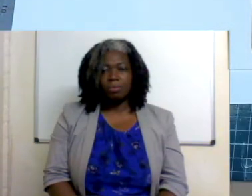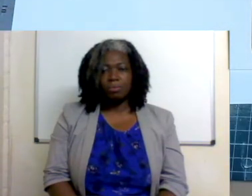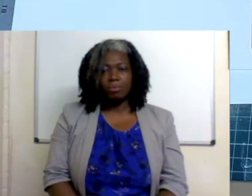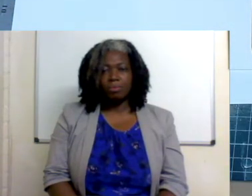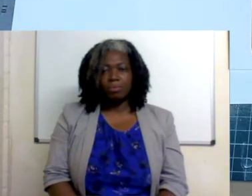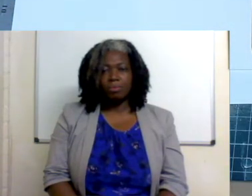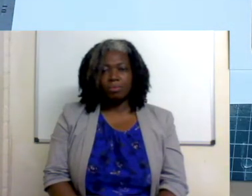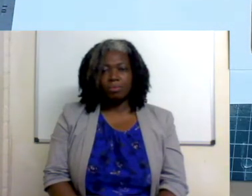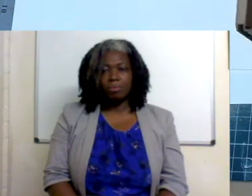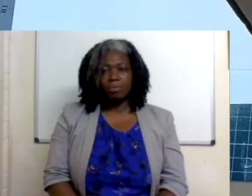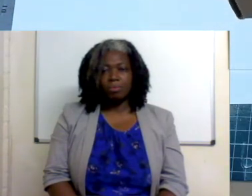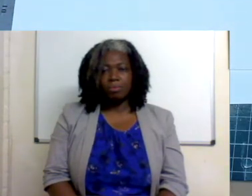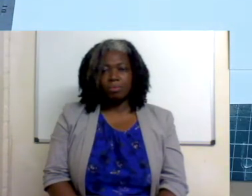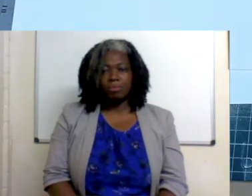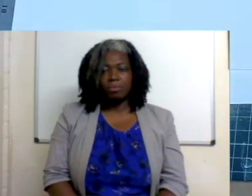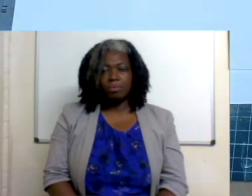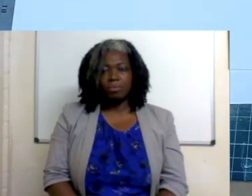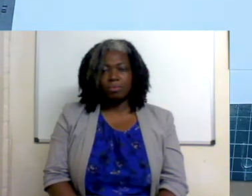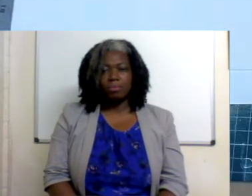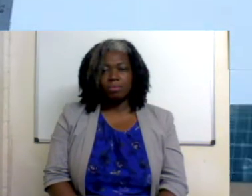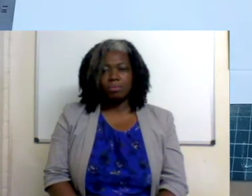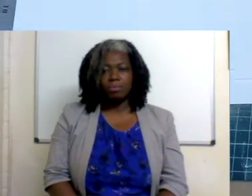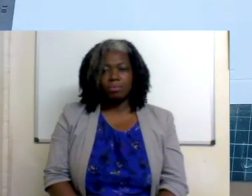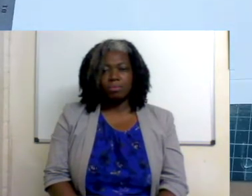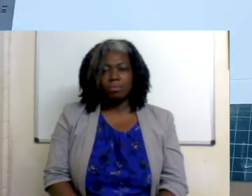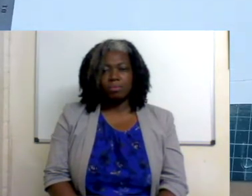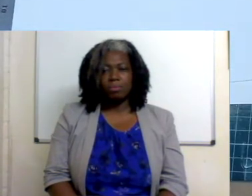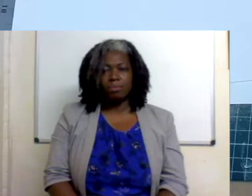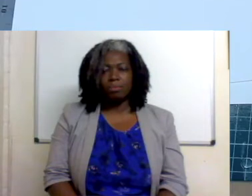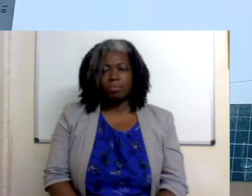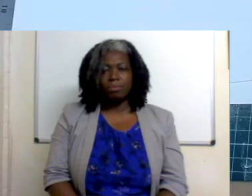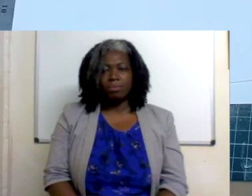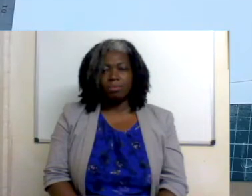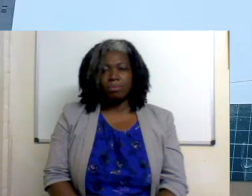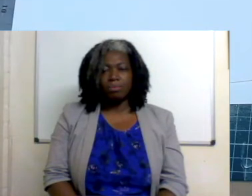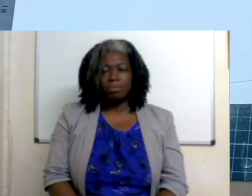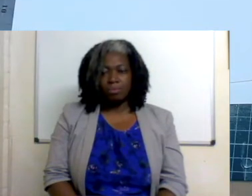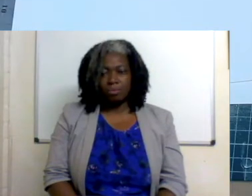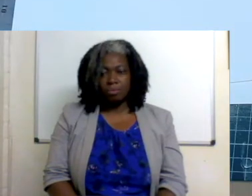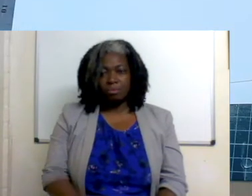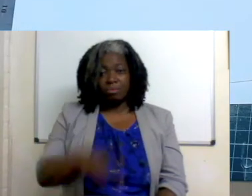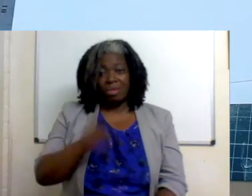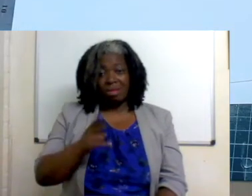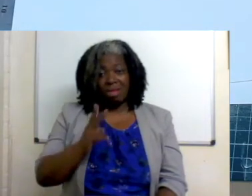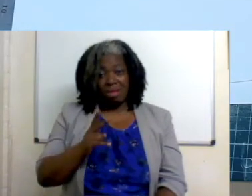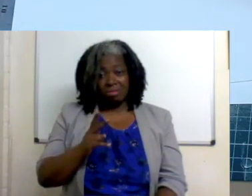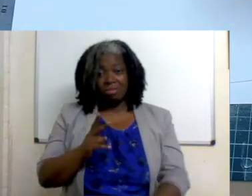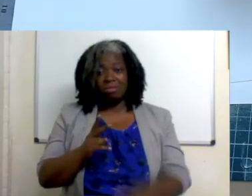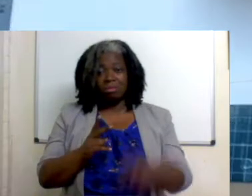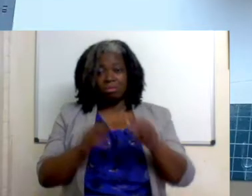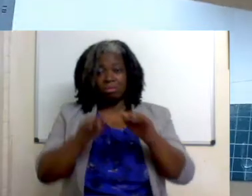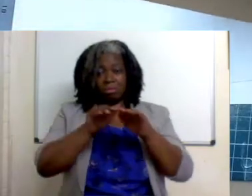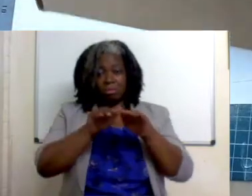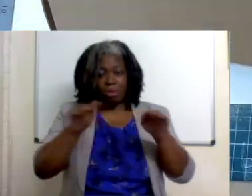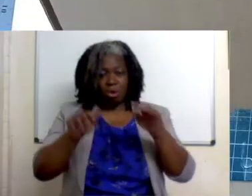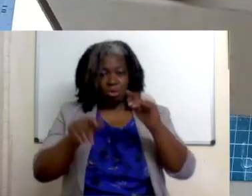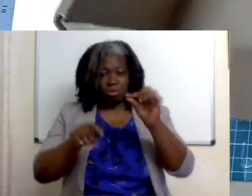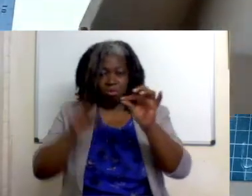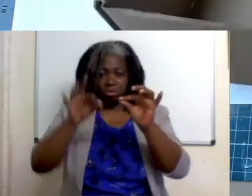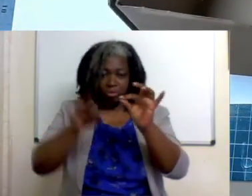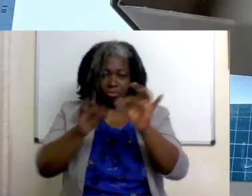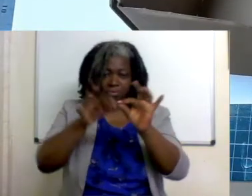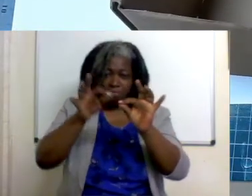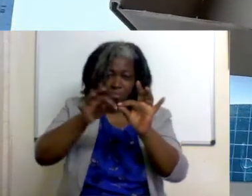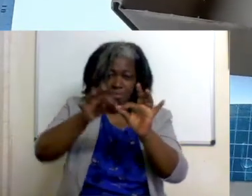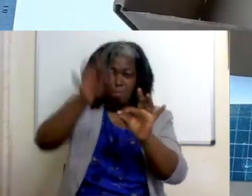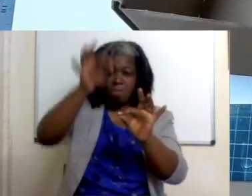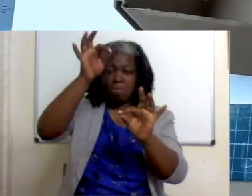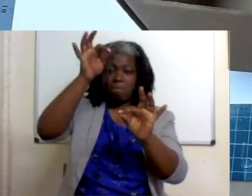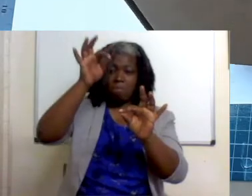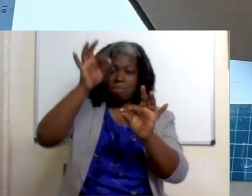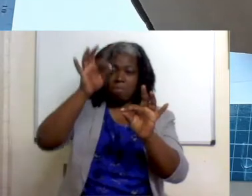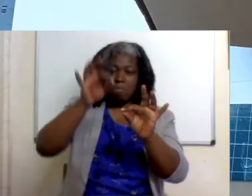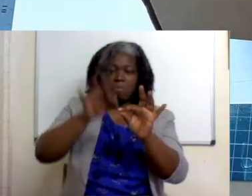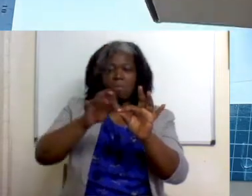same na vrchu te krabice. Ale pro toto